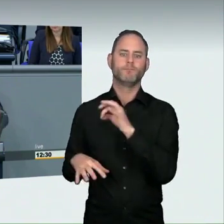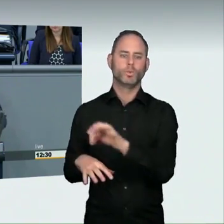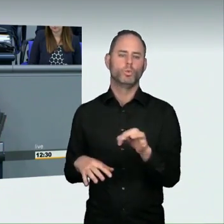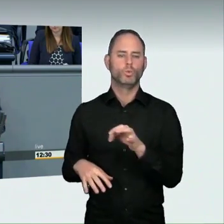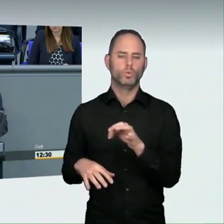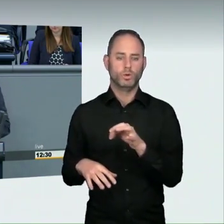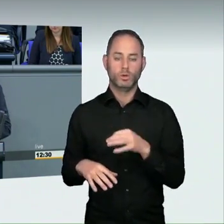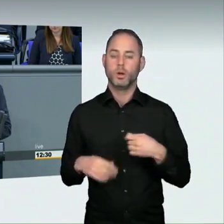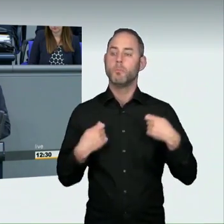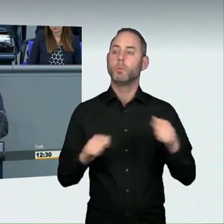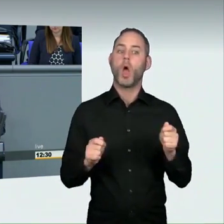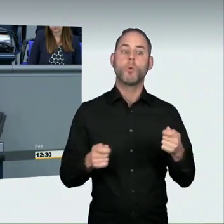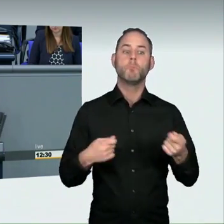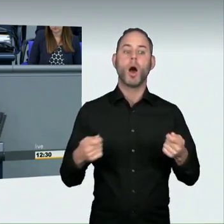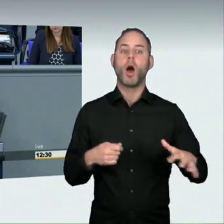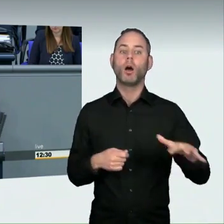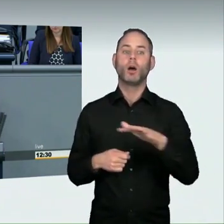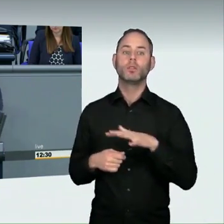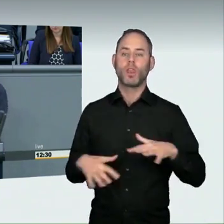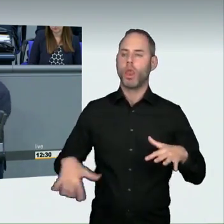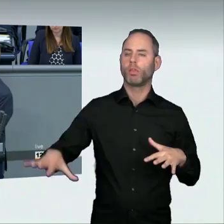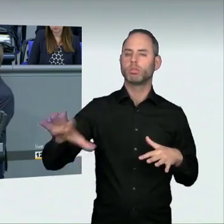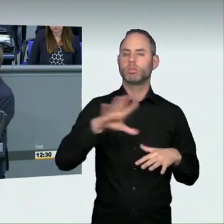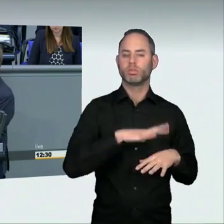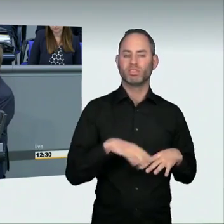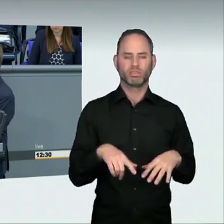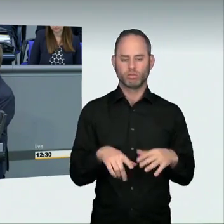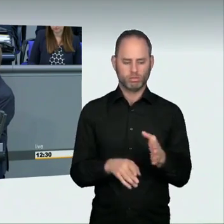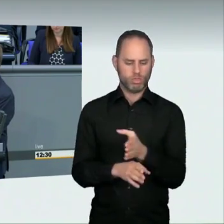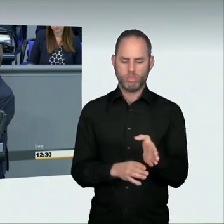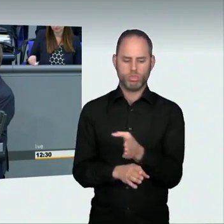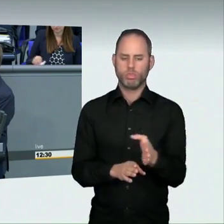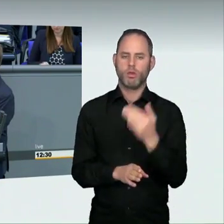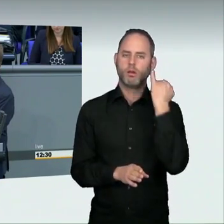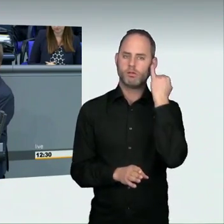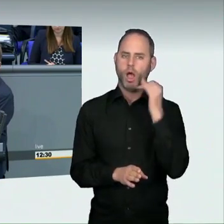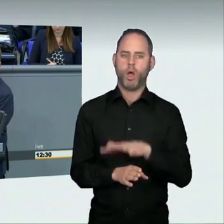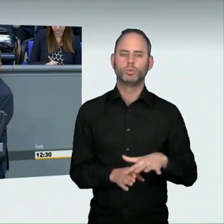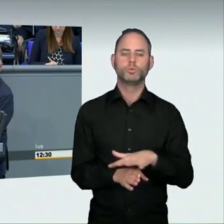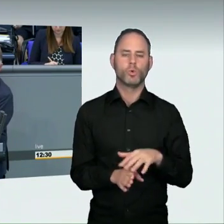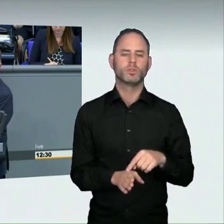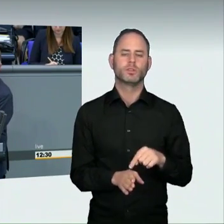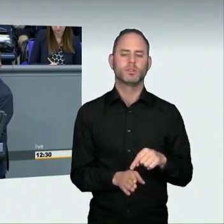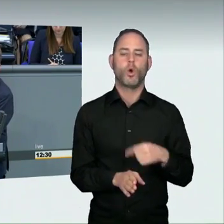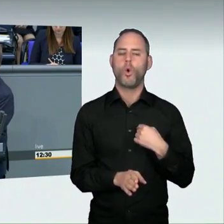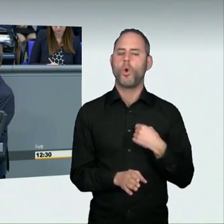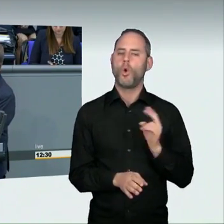Die Therapie bzw. die Methode ist schon klar. Heiko Maas hat das Mietrechtspaket II vorgelegt, und nach dem Mietrechtspaket II